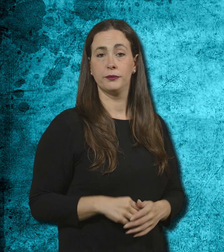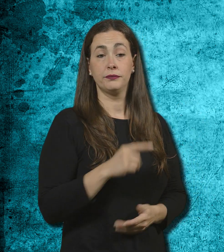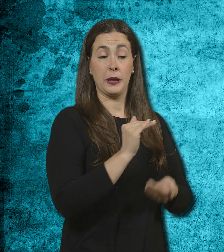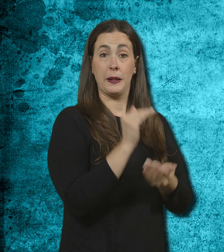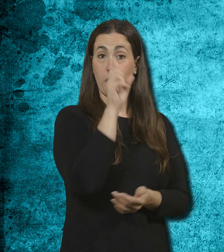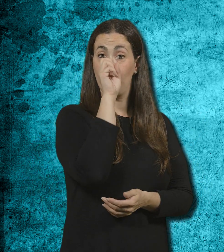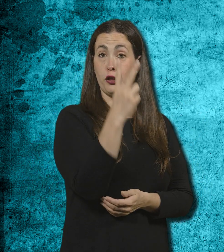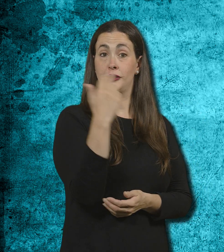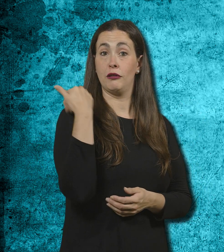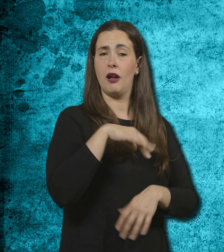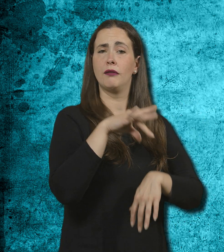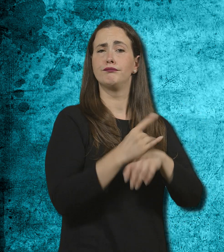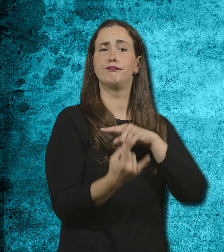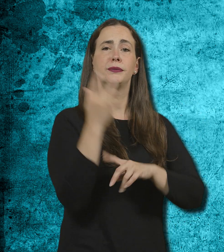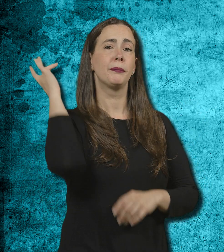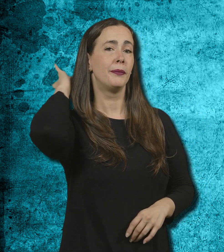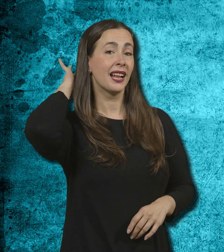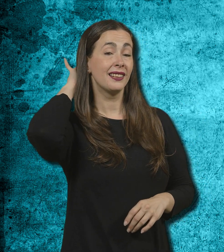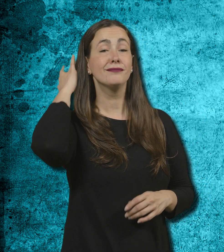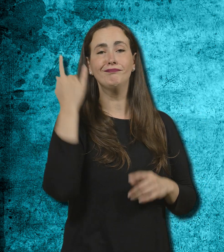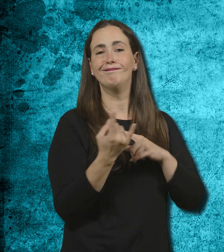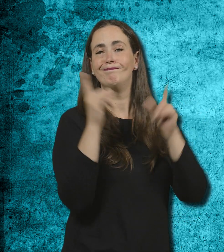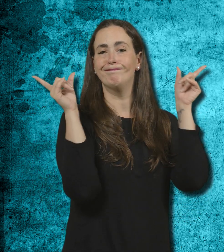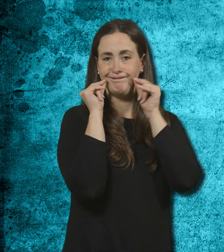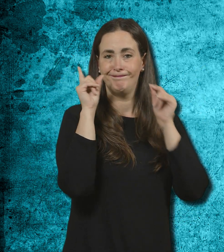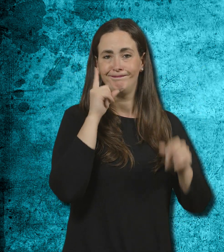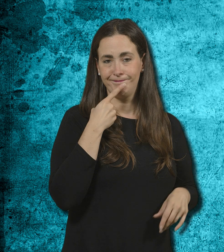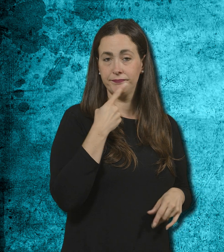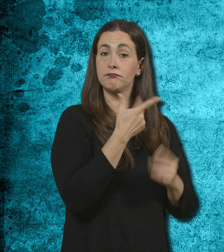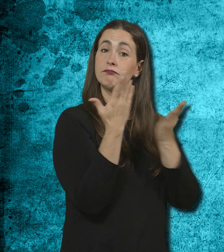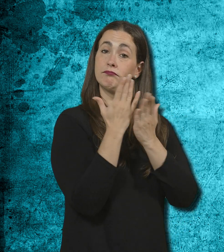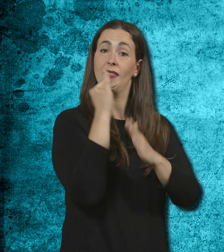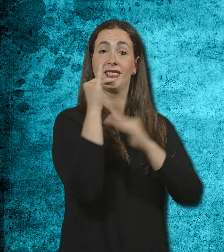Als 2 anys va contreure una meningitis i aquesta malaltia li va provocar la sordesa.